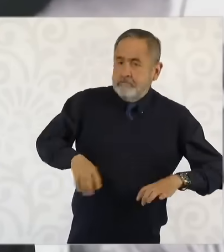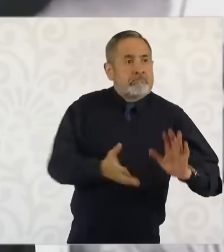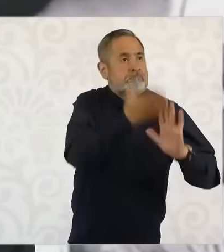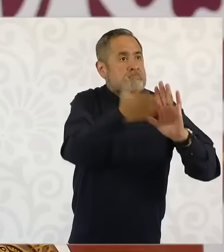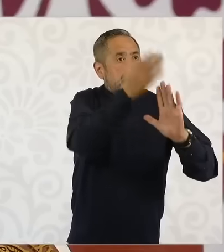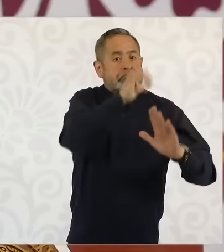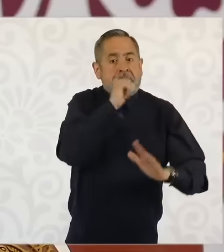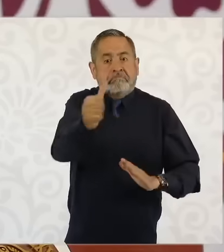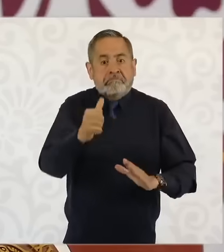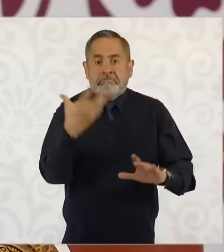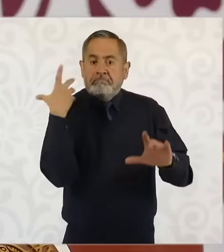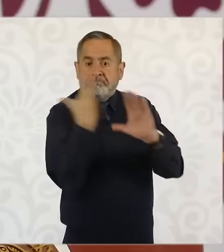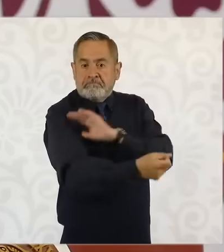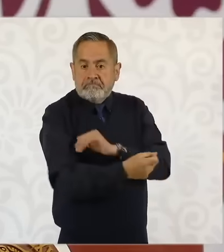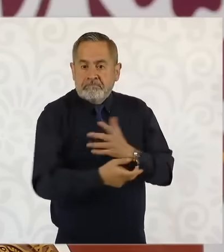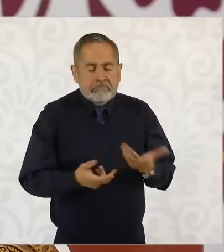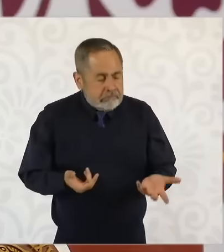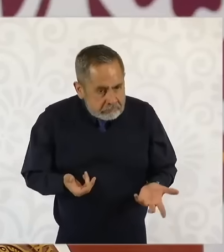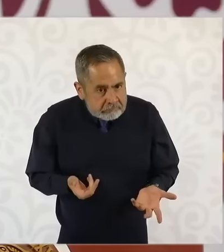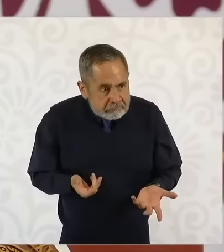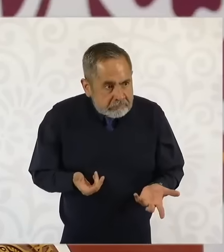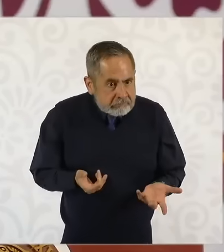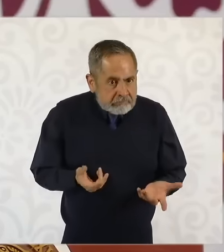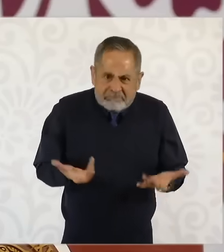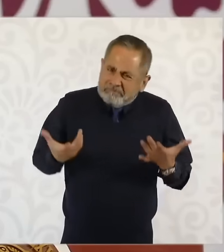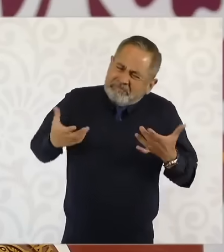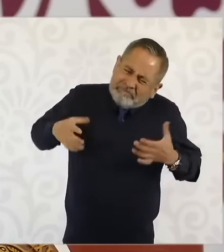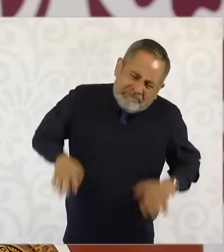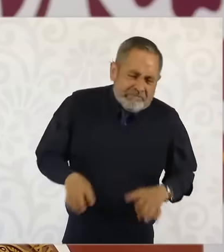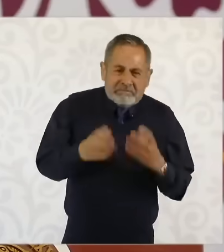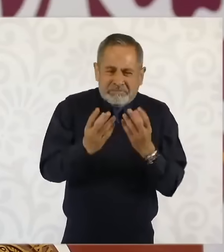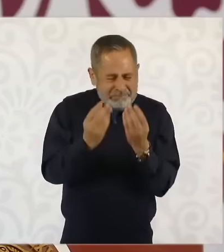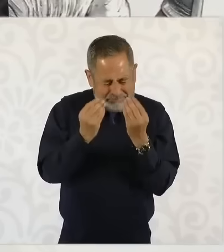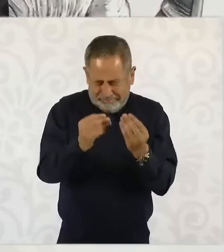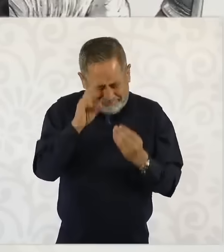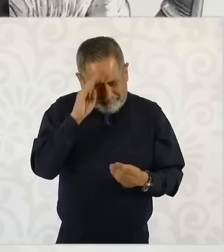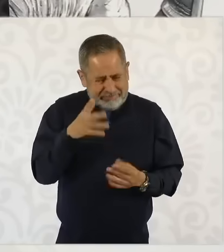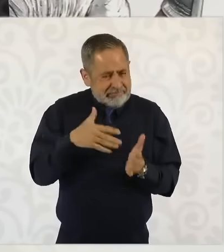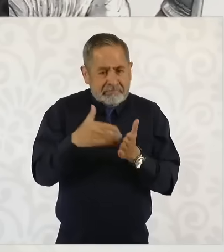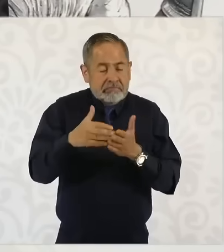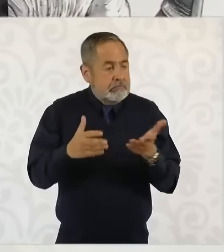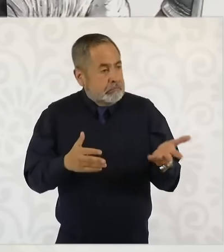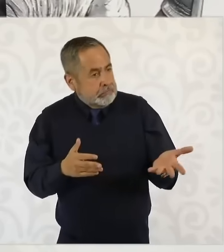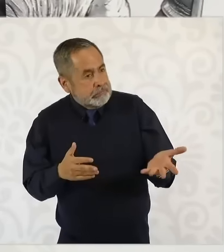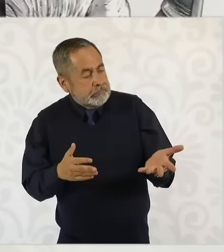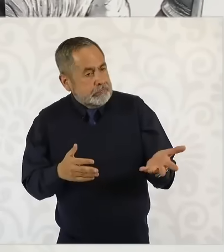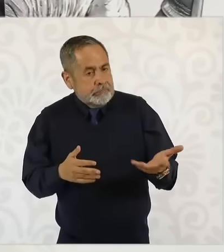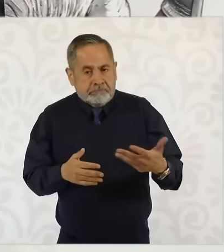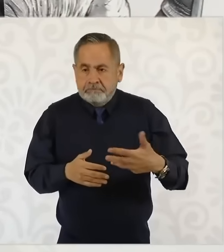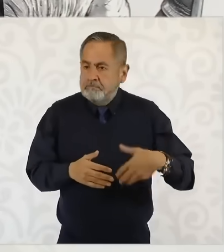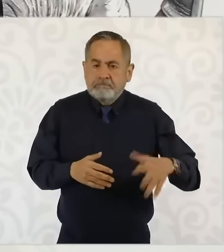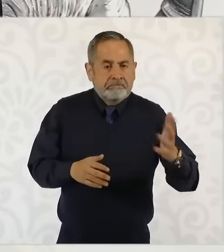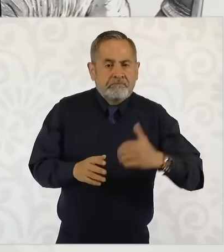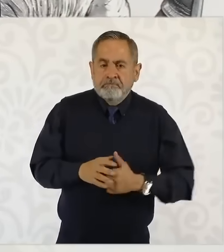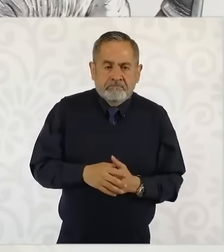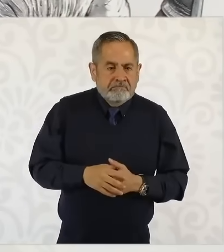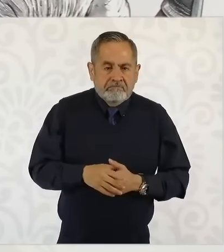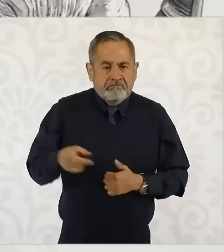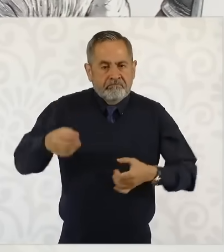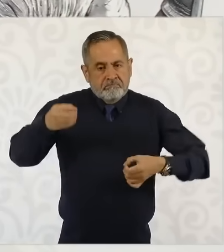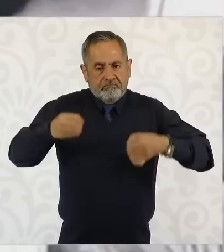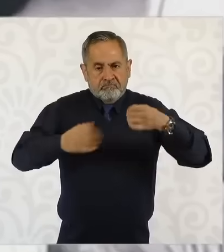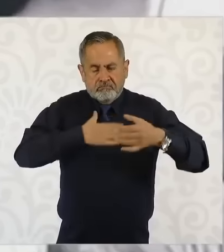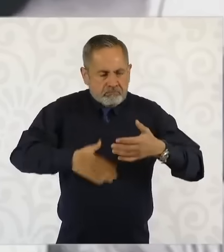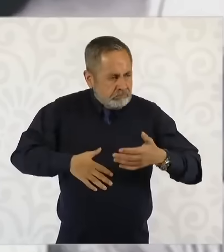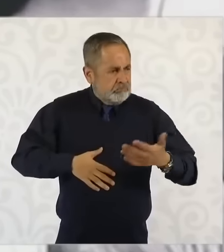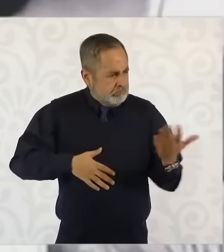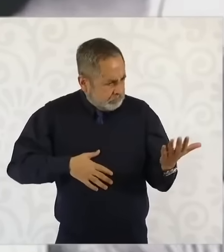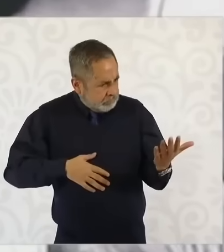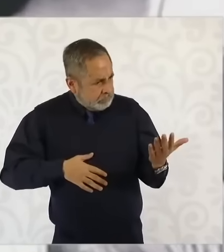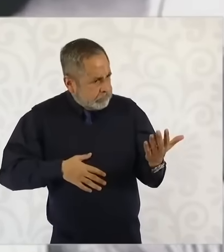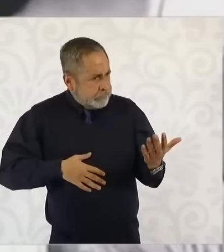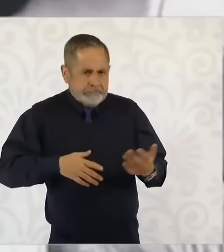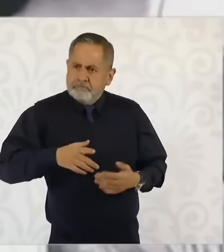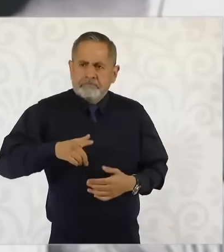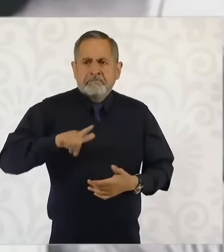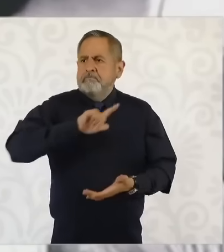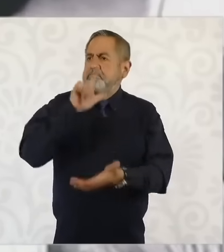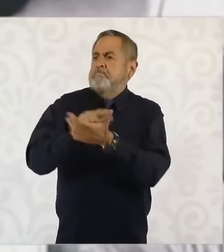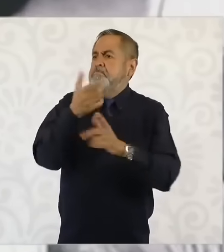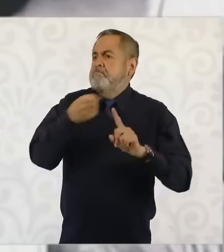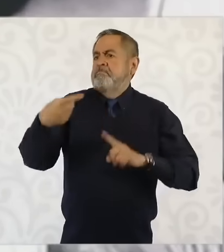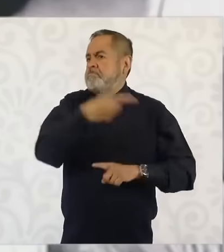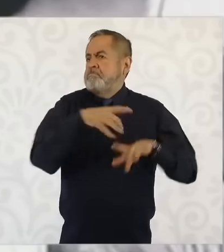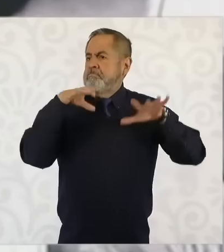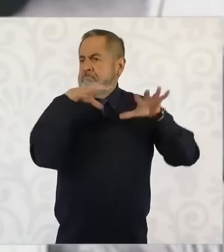ese lugar este de tal manera que pues la justicia las empezó a perseguir ¿no cuando las cosas